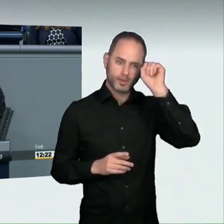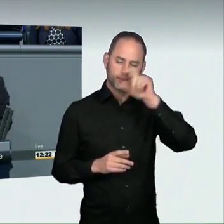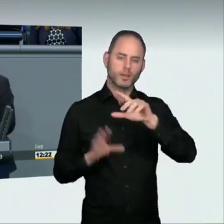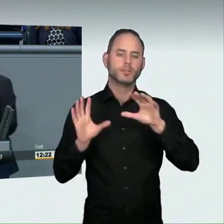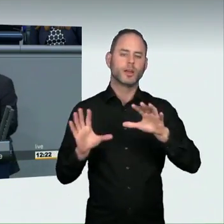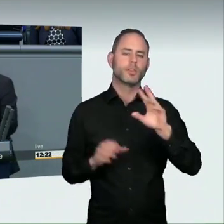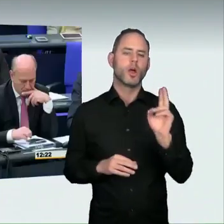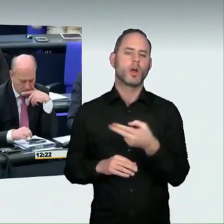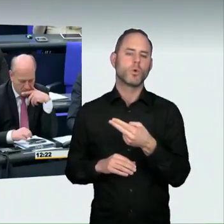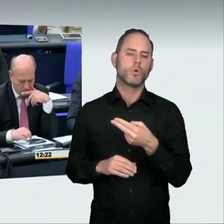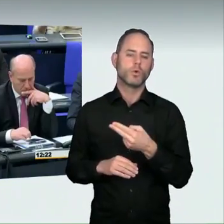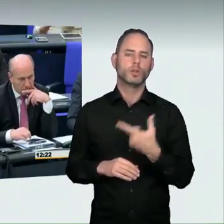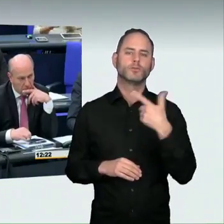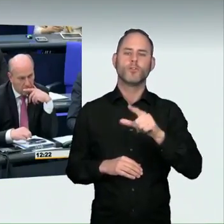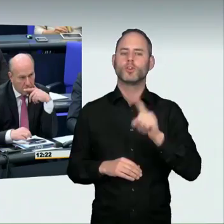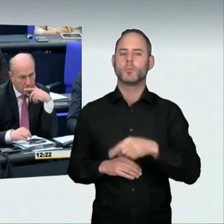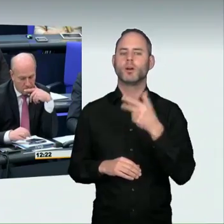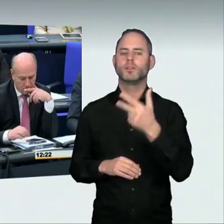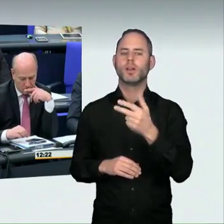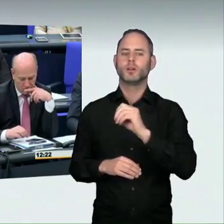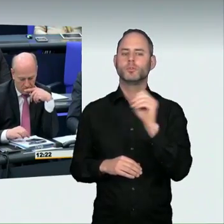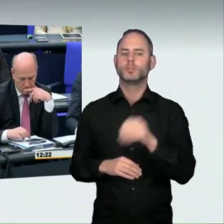„Städter in Not“. Ich sage: Diese Illustrierte hat absolut recht.